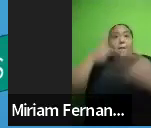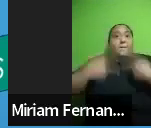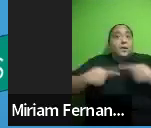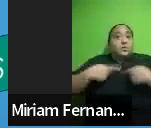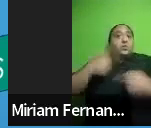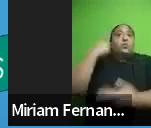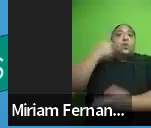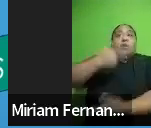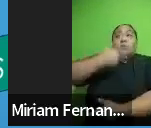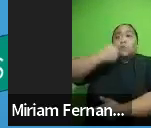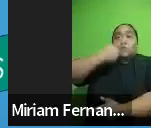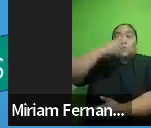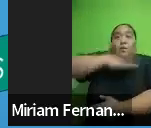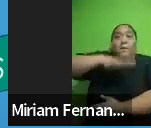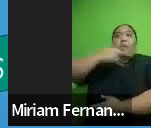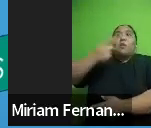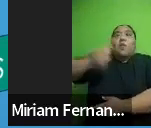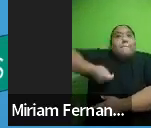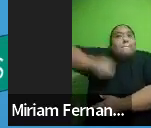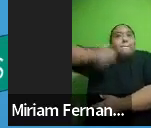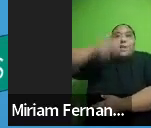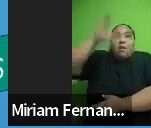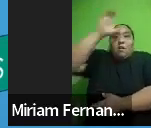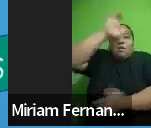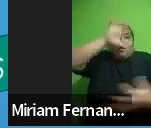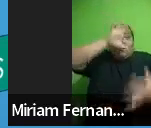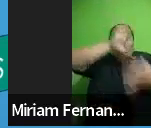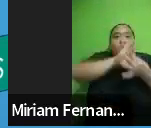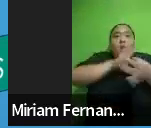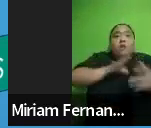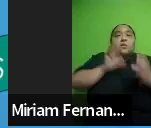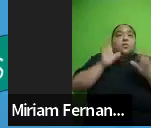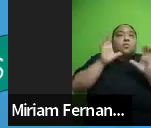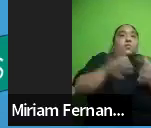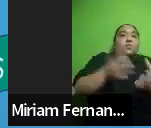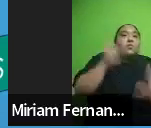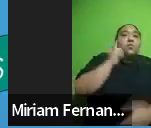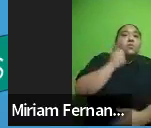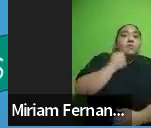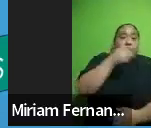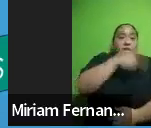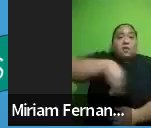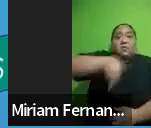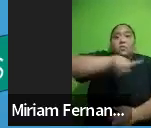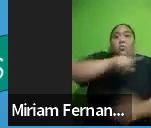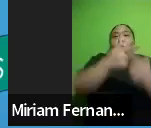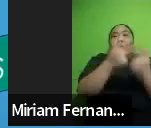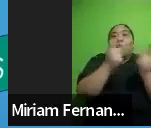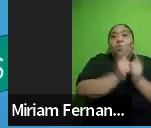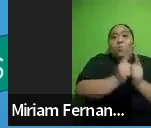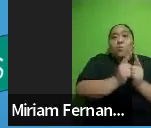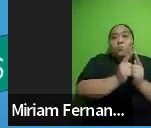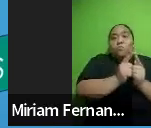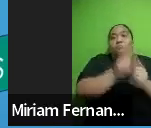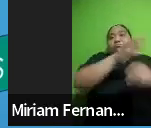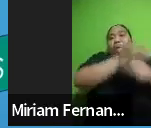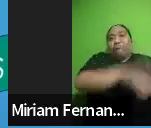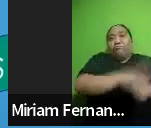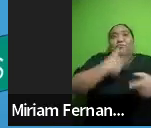personas oyentes, pero su cultura y su y su primera lengua es y su primera lengua es la cultura sorda entonces entonces también son un grupo que se convierte en un grupo